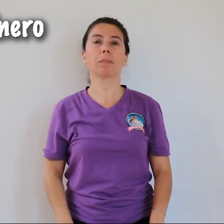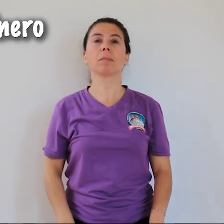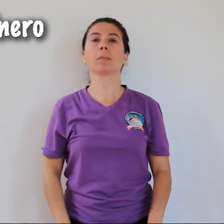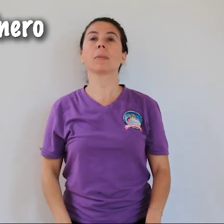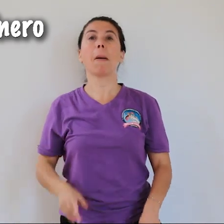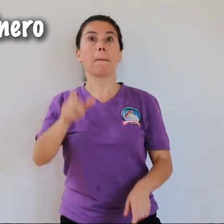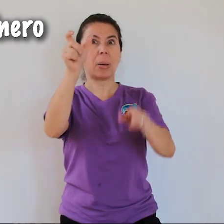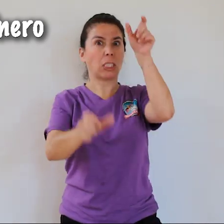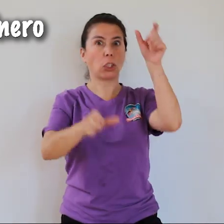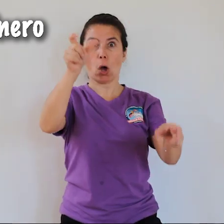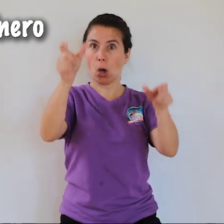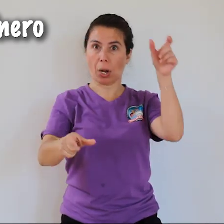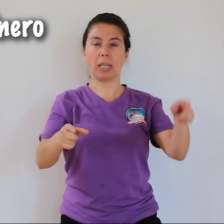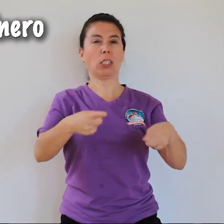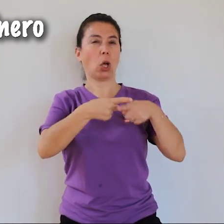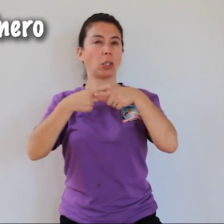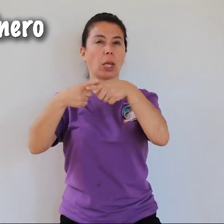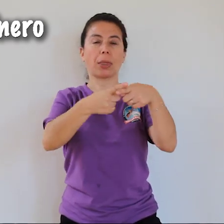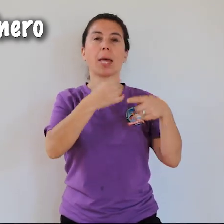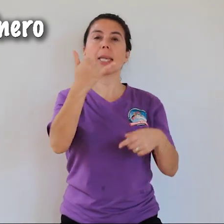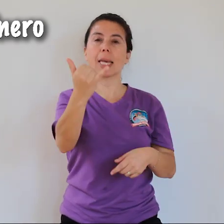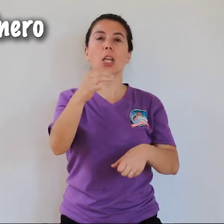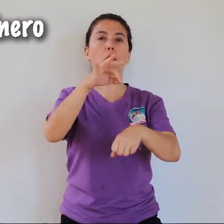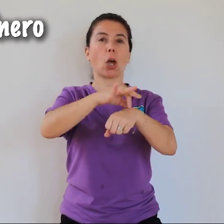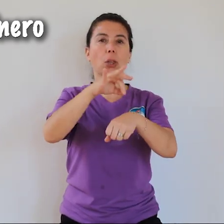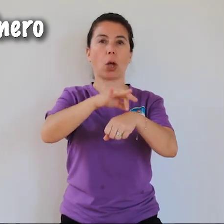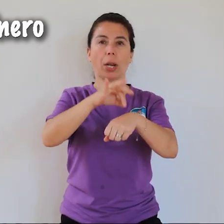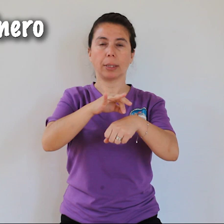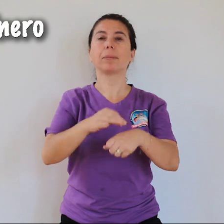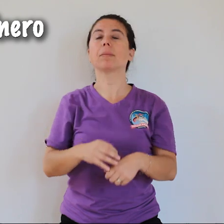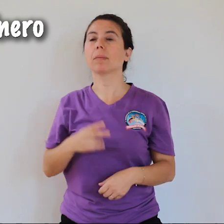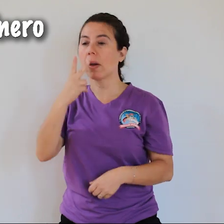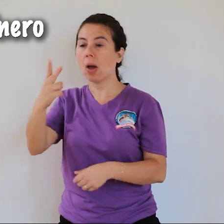Las personas, sociedad, y doctores